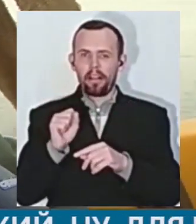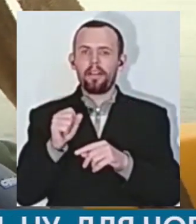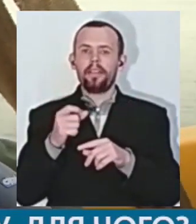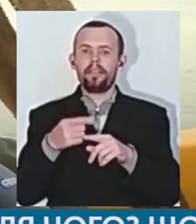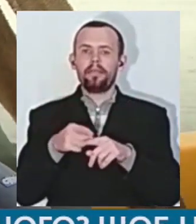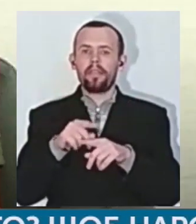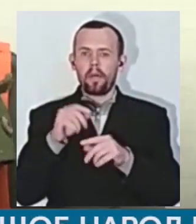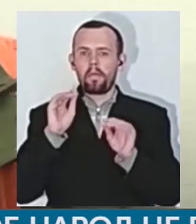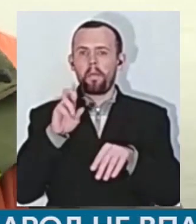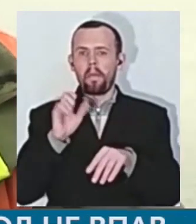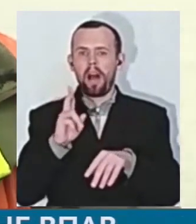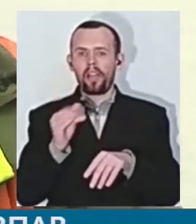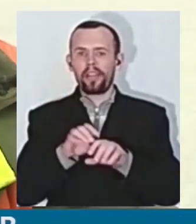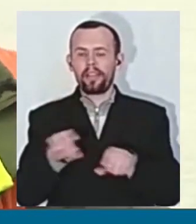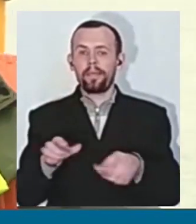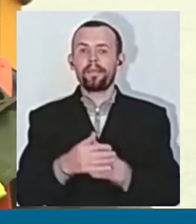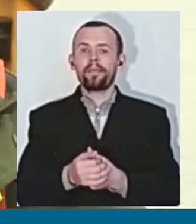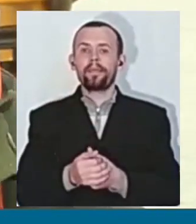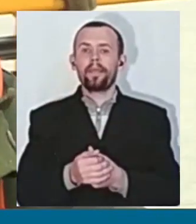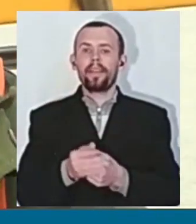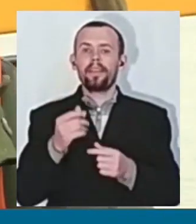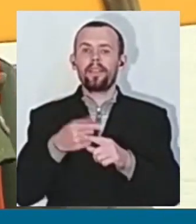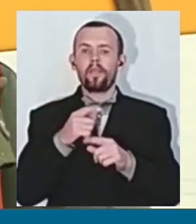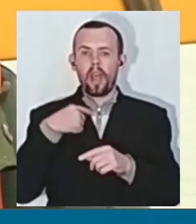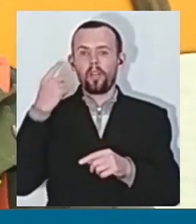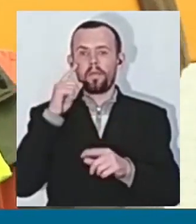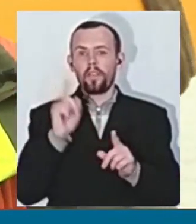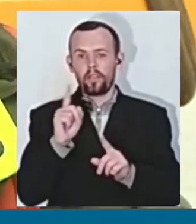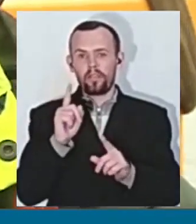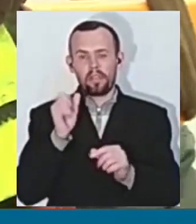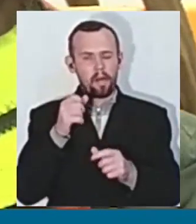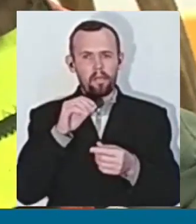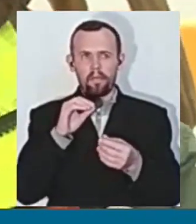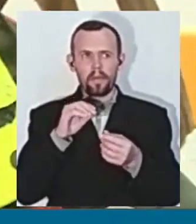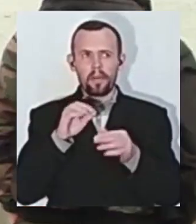Ну, все. Процес трошки працевмісткий. Ну, для чого? Щоб народ не впав.